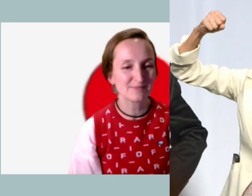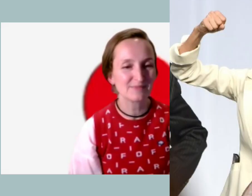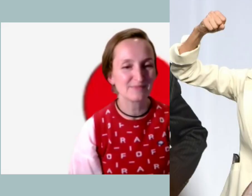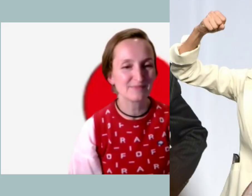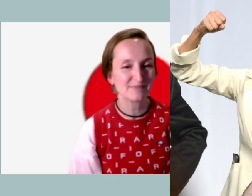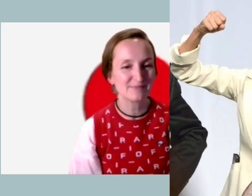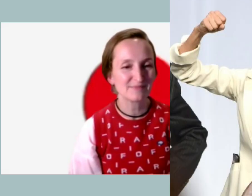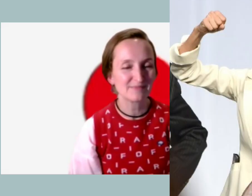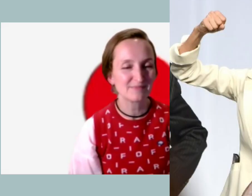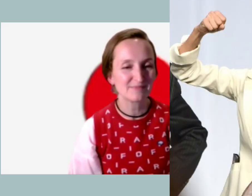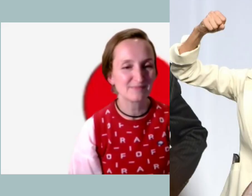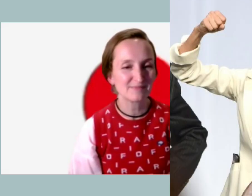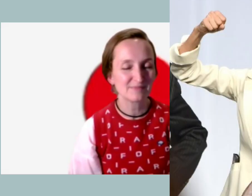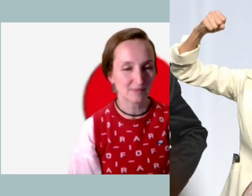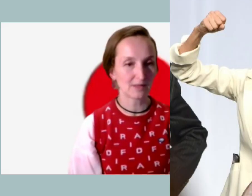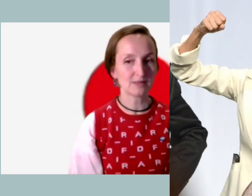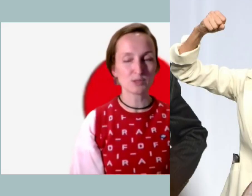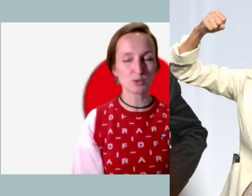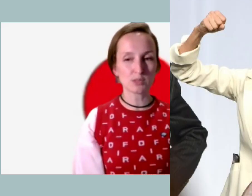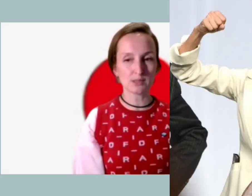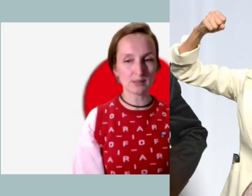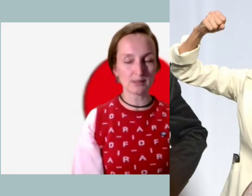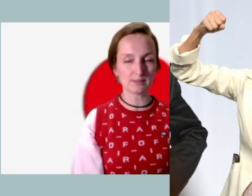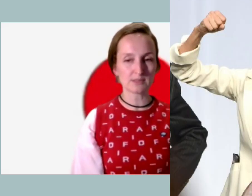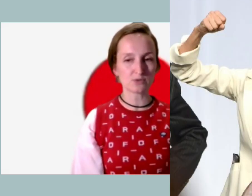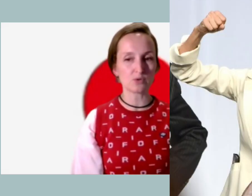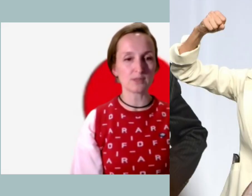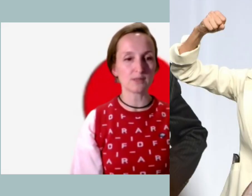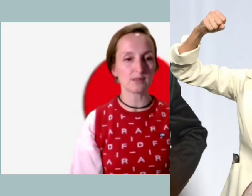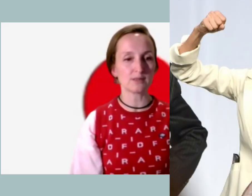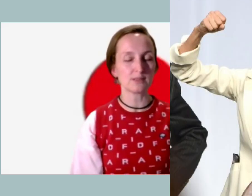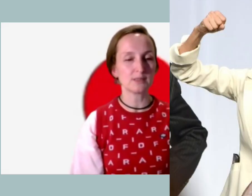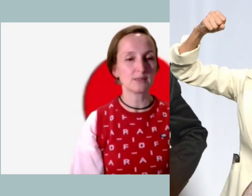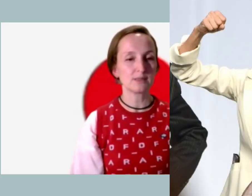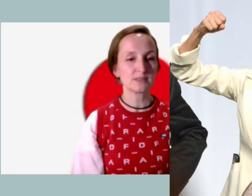İnce yapılı, narin kadın.